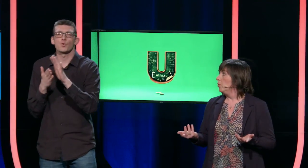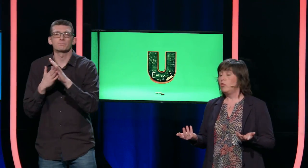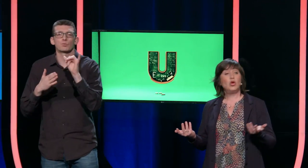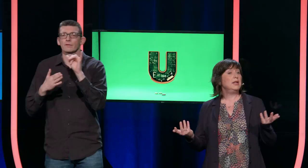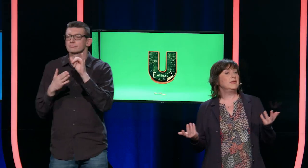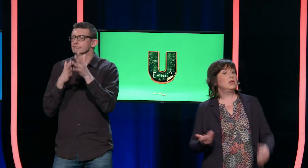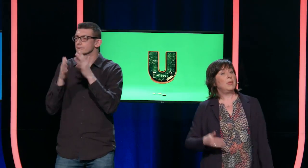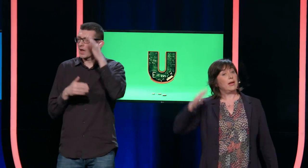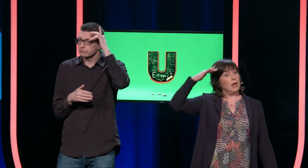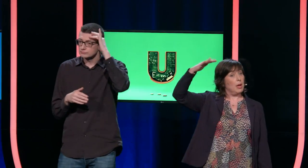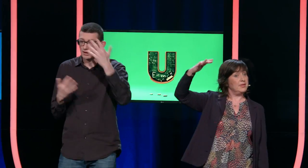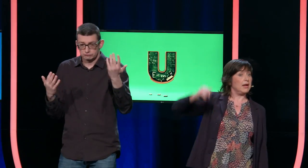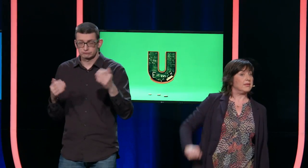Bijvoorbeeld het gebaar abstract.